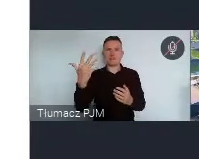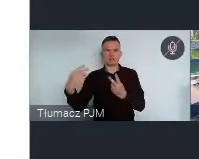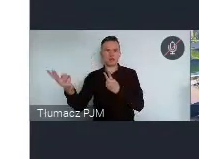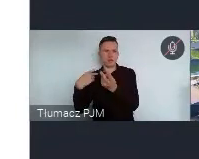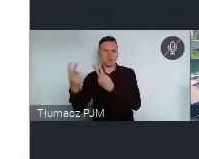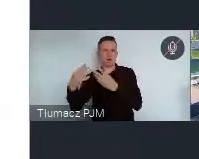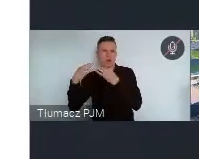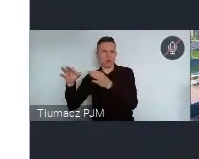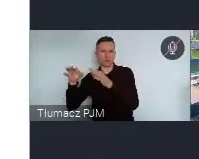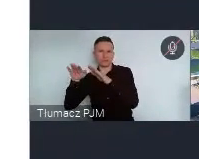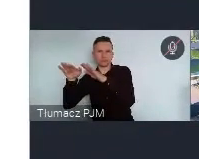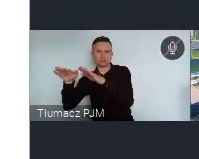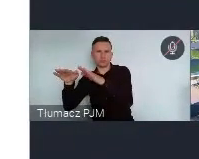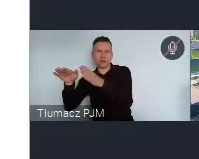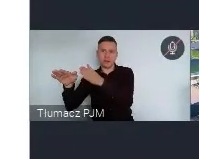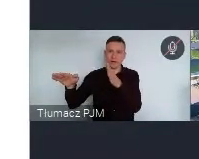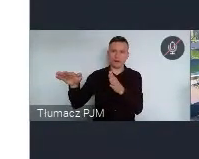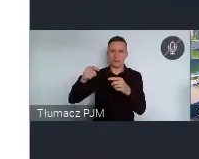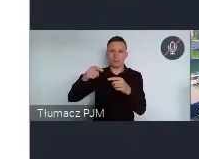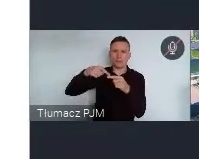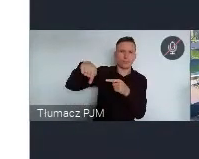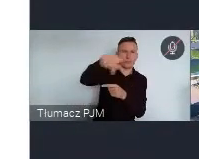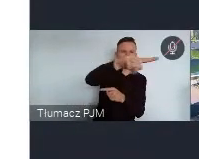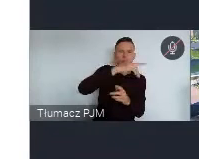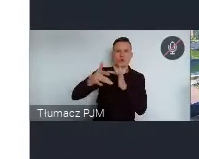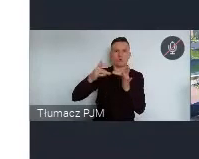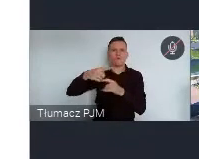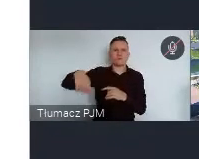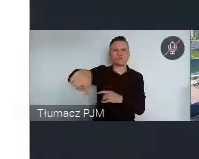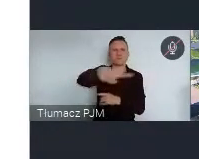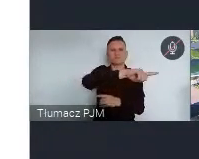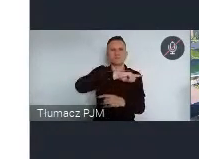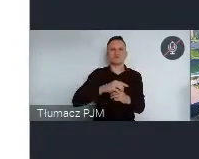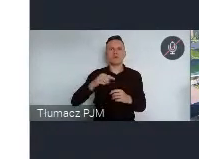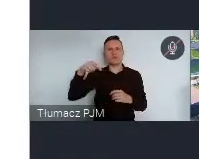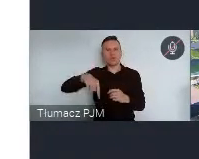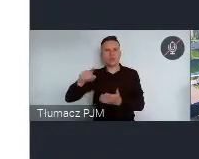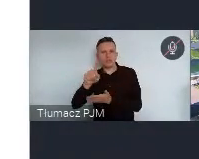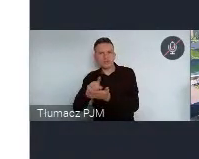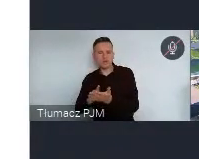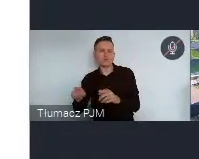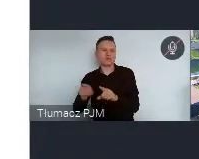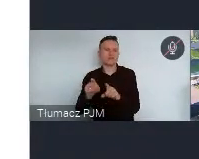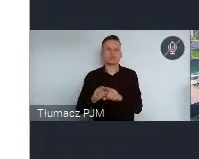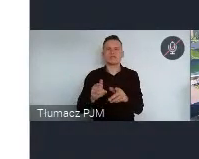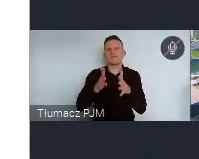na pograniczu województw dolnośląskiego i wielkopolskiego, i zaprosiliśmy do współpracy tutaj partnerów.